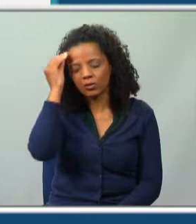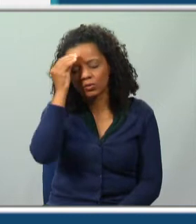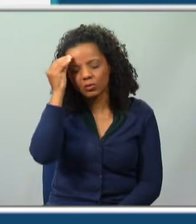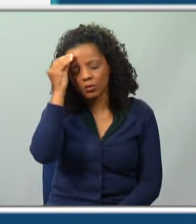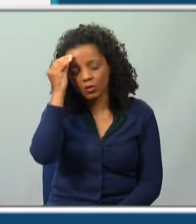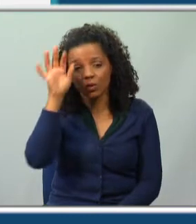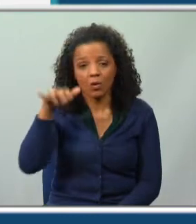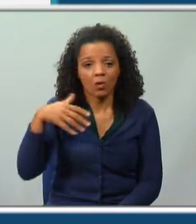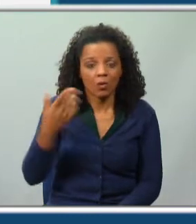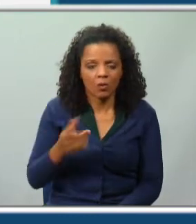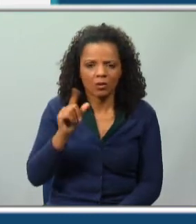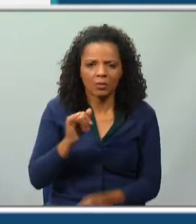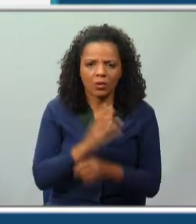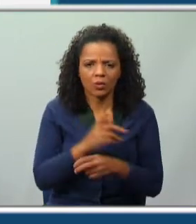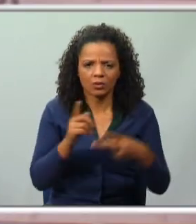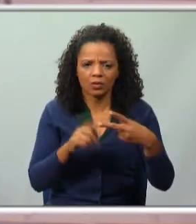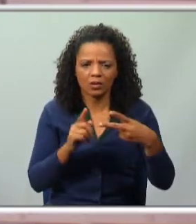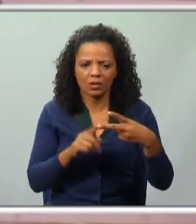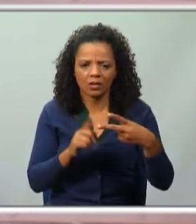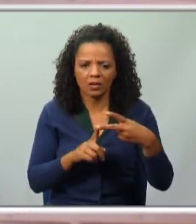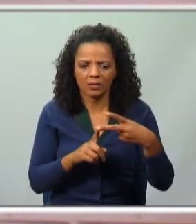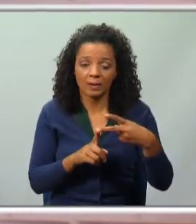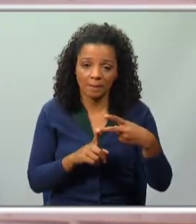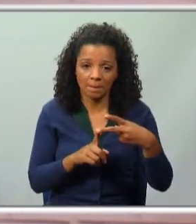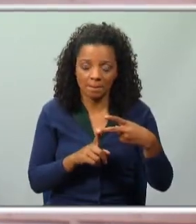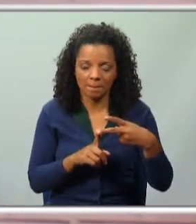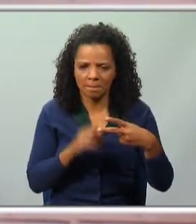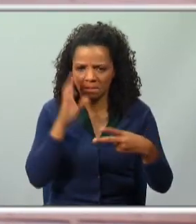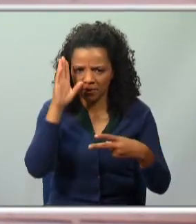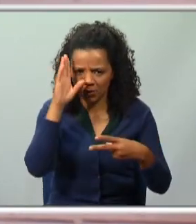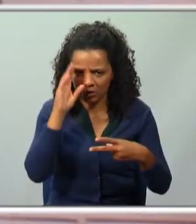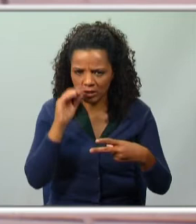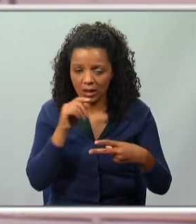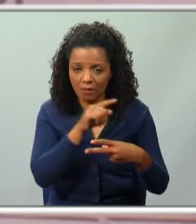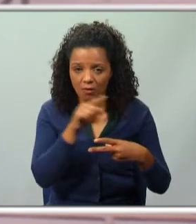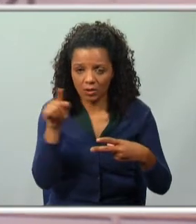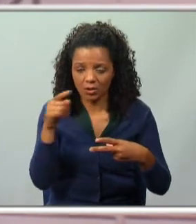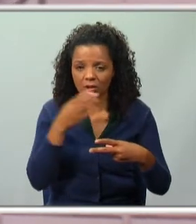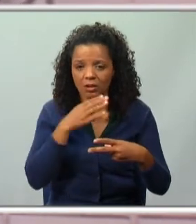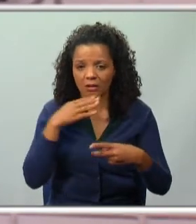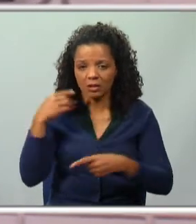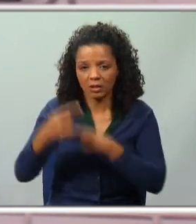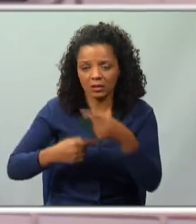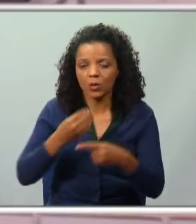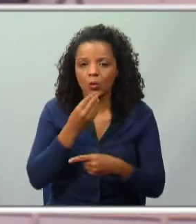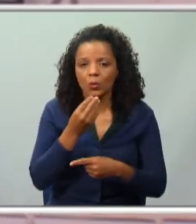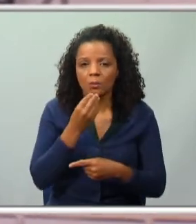e temos aqui este outro sonho que não sei se vocês têm esta tradição os sonhos 在這裡我們有另一個夢想我知道如果你有這個傳統夢想